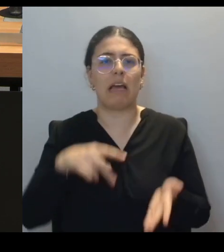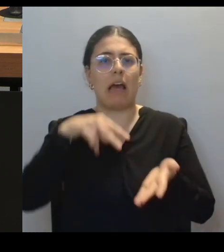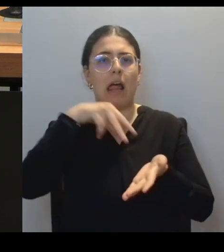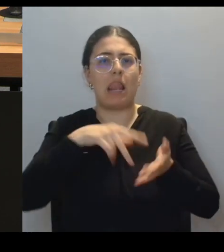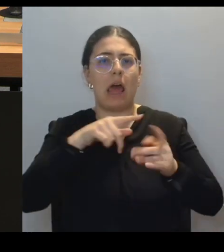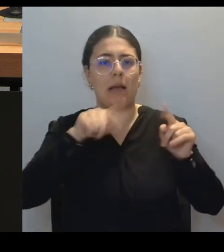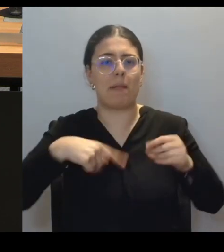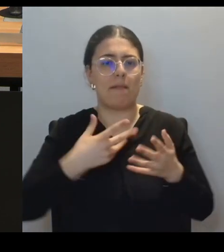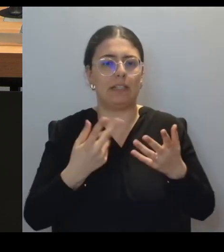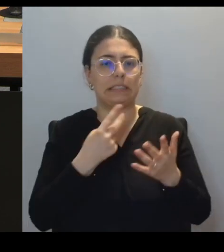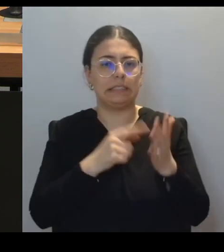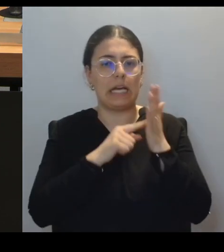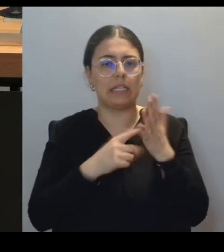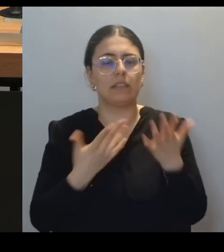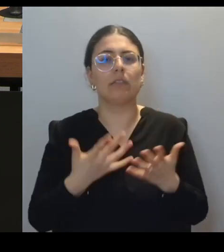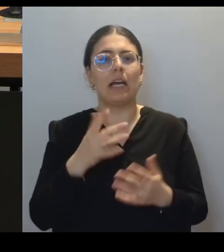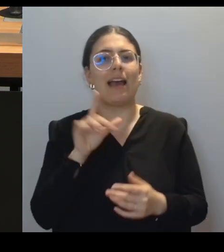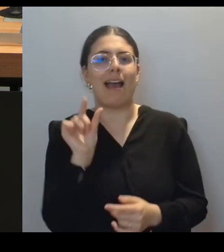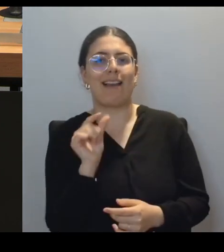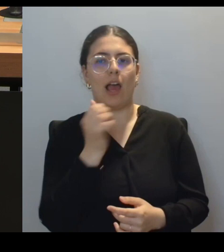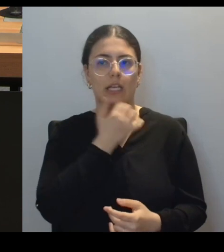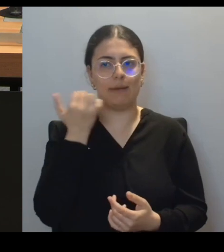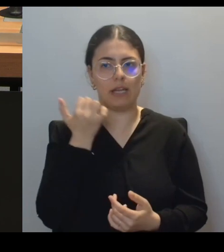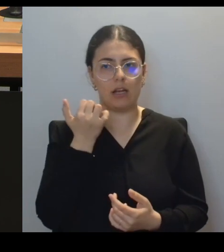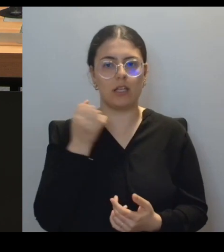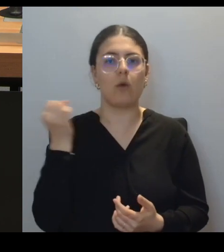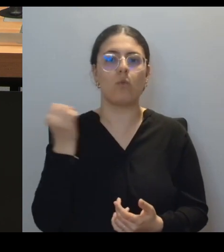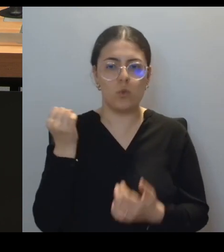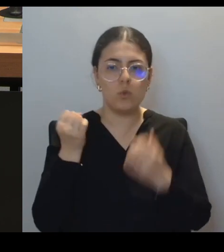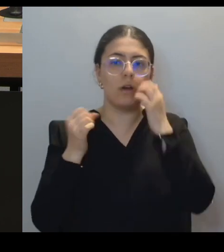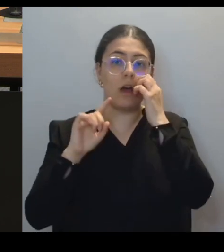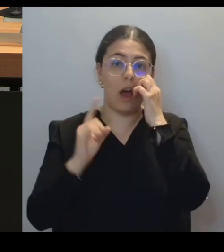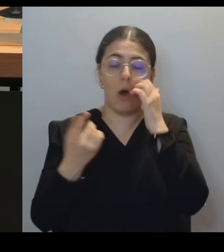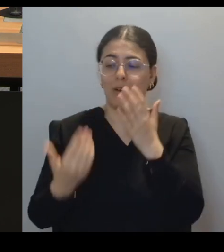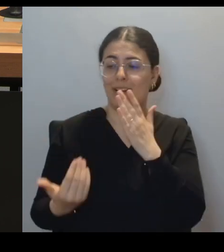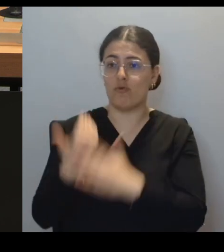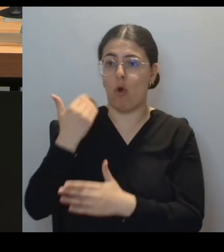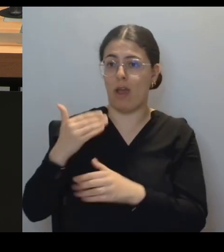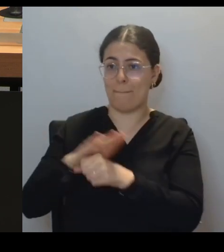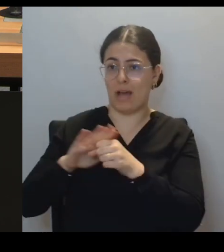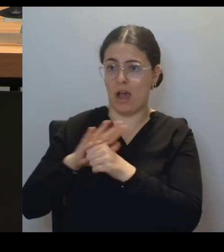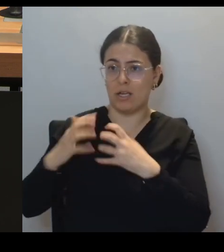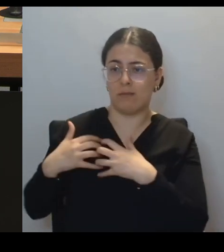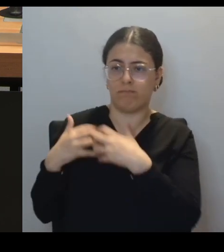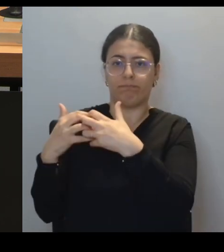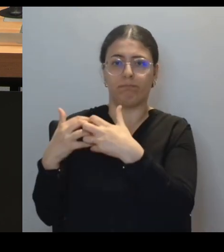auch einen neuen Phänomenbereich. Und zwar sind wir Drehscheibe der russisch eurasischen organisierten Kriminalität.